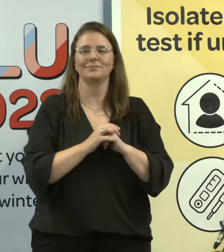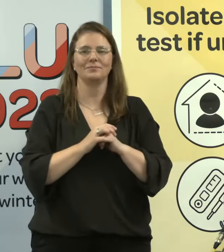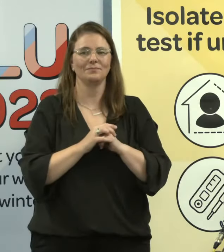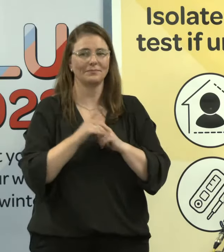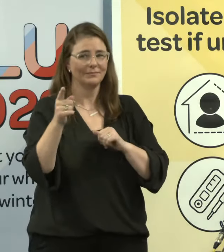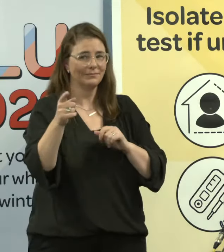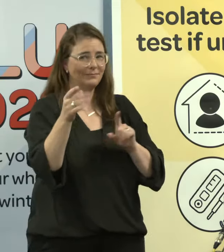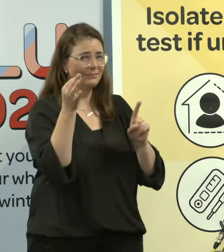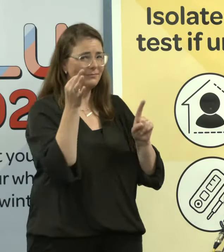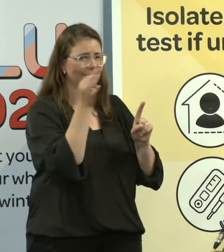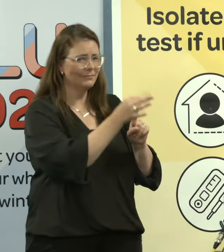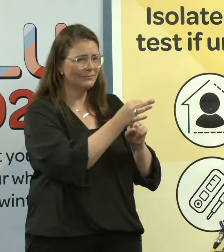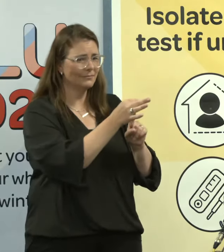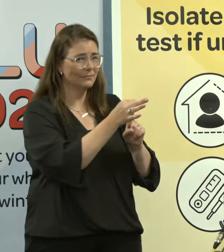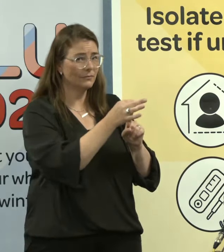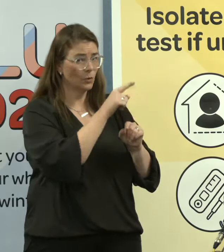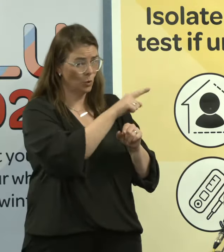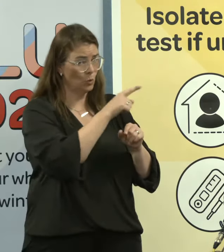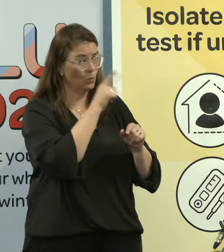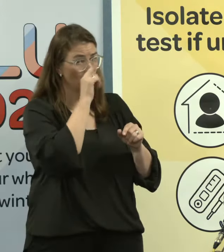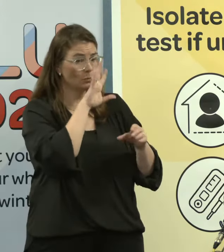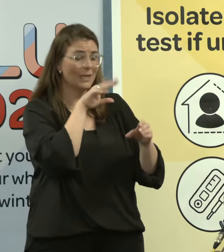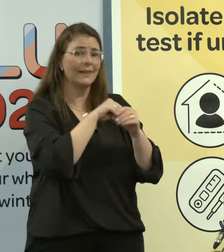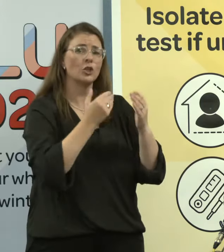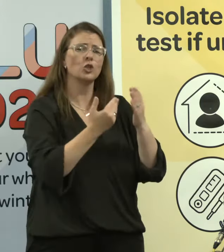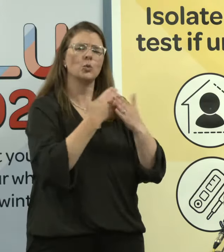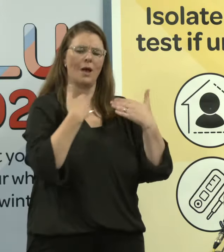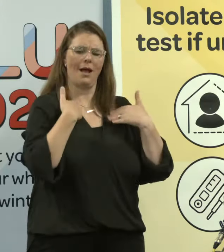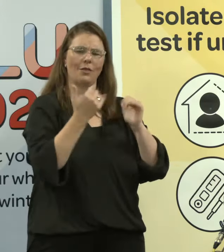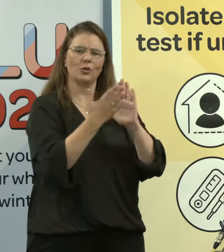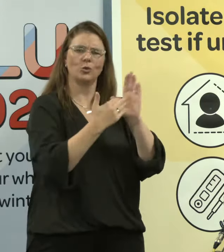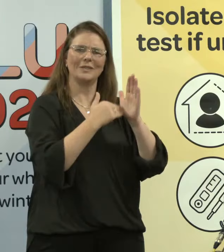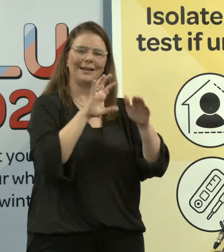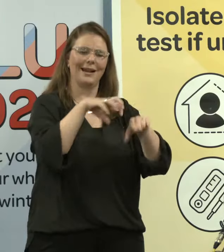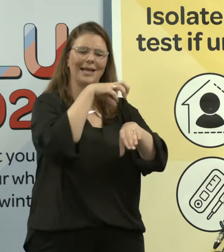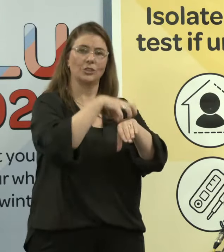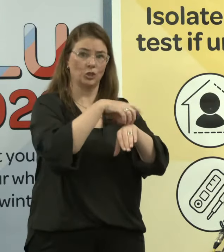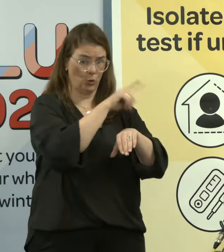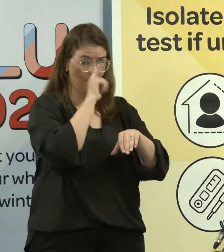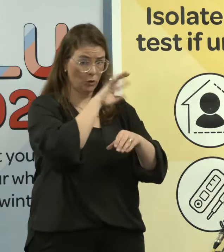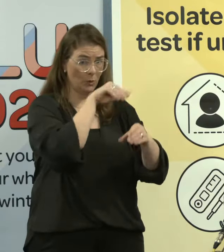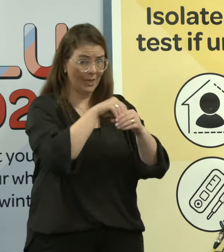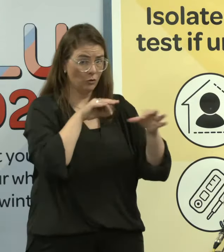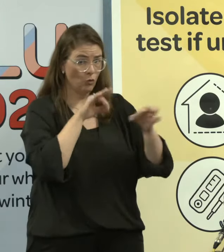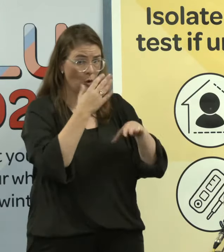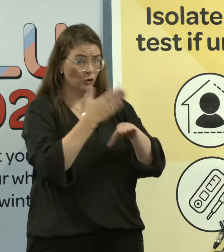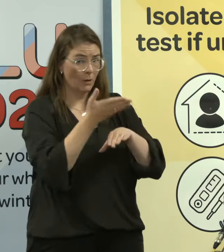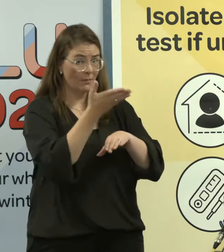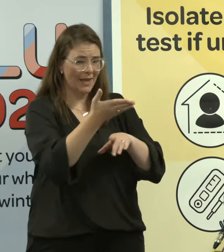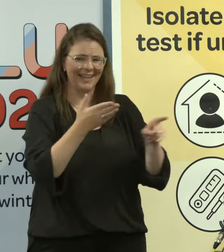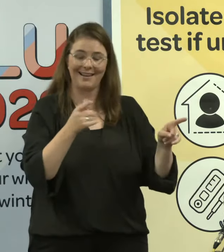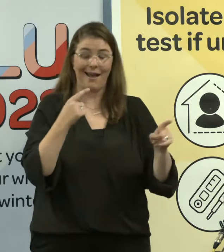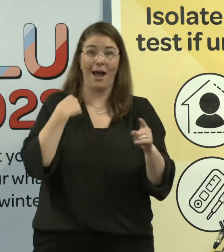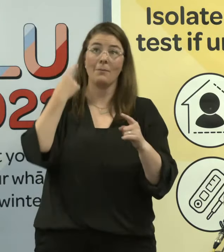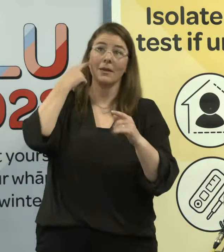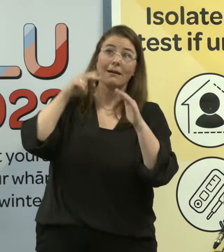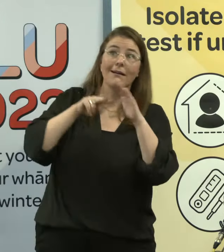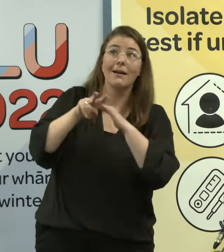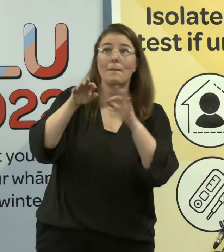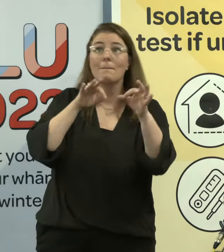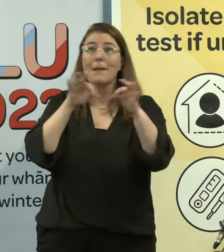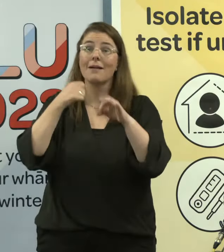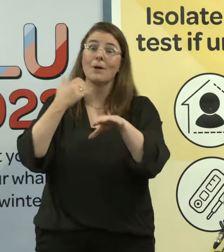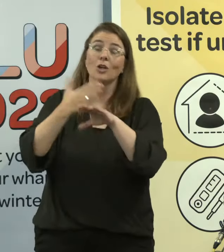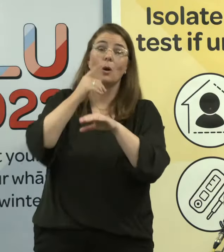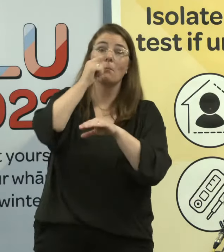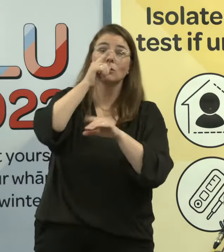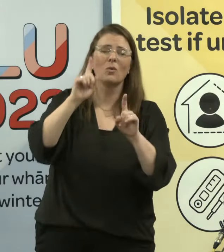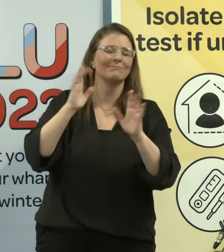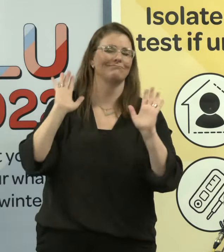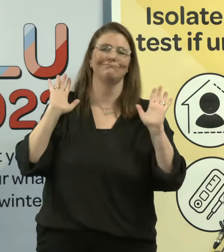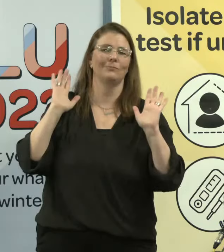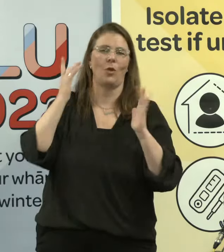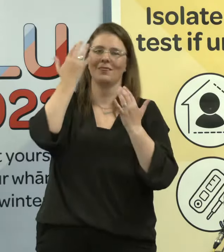ki te hopu i a koe.